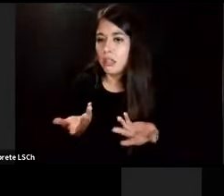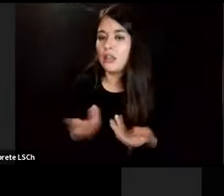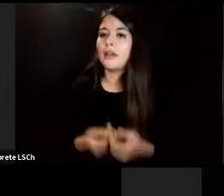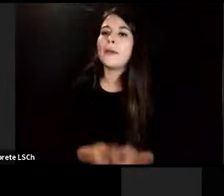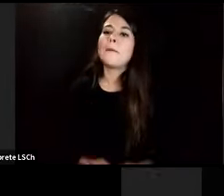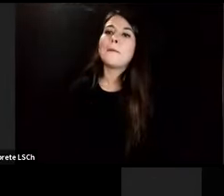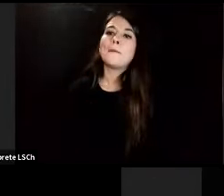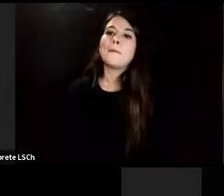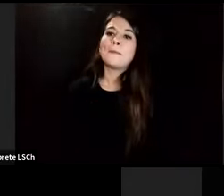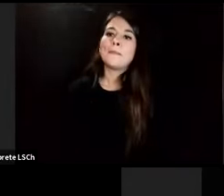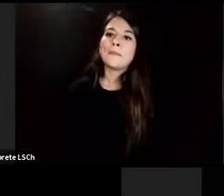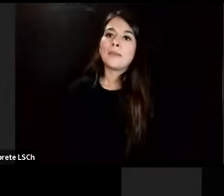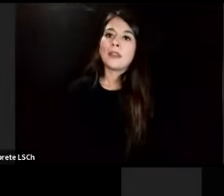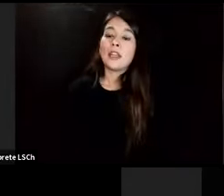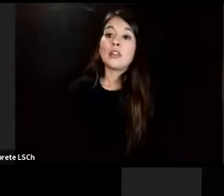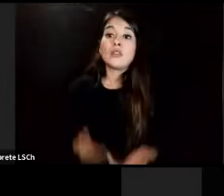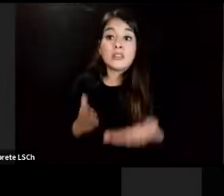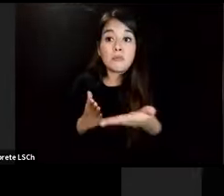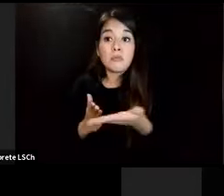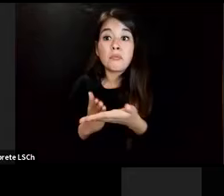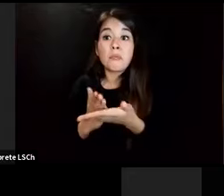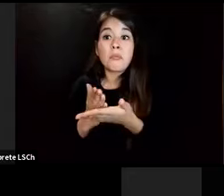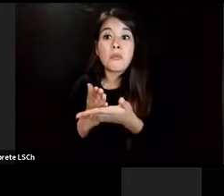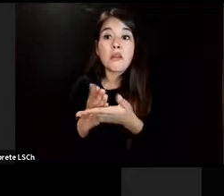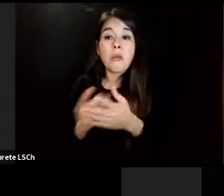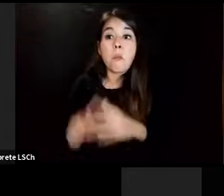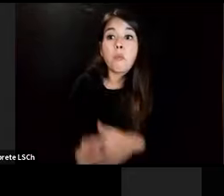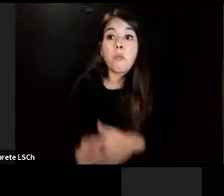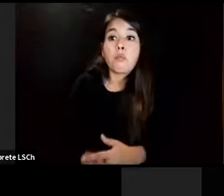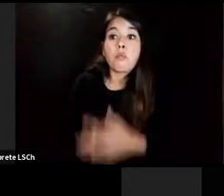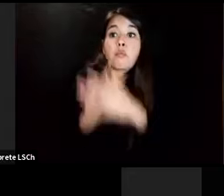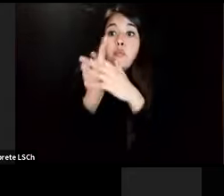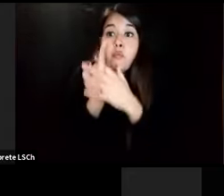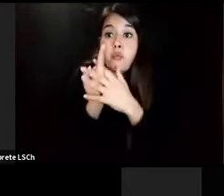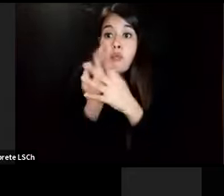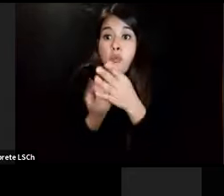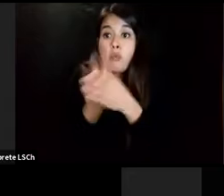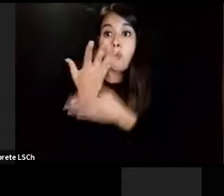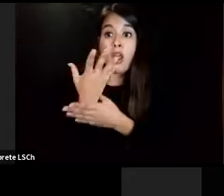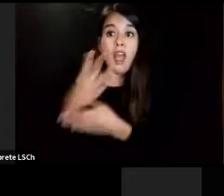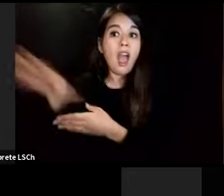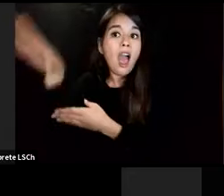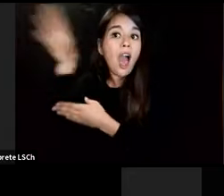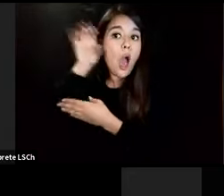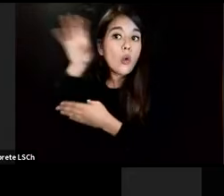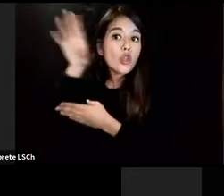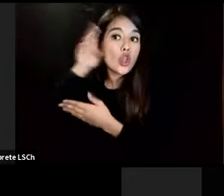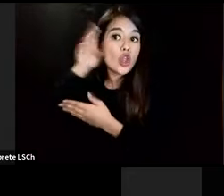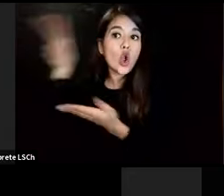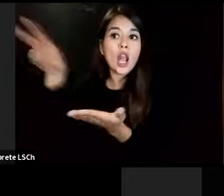surgió el audiolibro con cada vez más fuerza. El audiolibro empezó a subir en sus ventas,